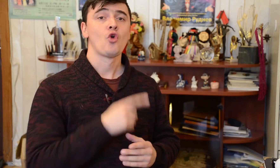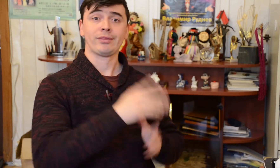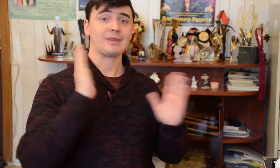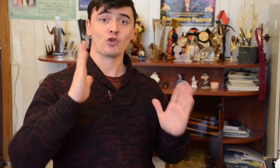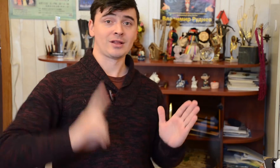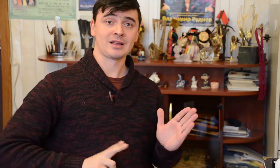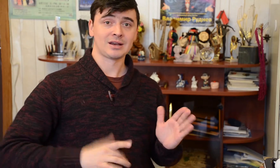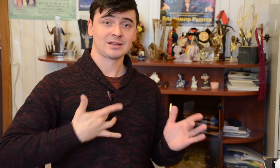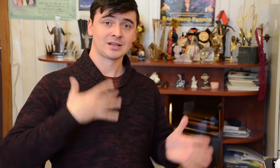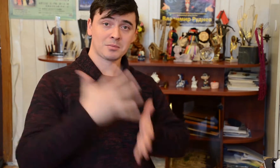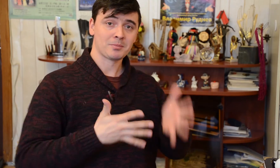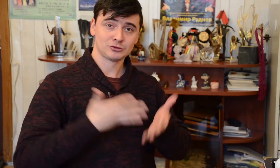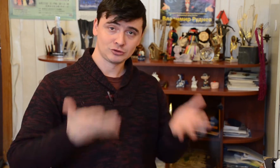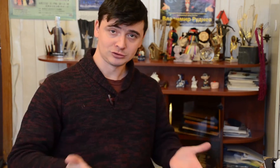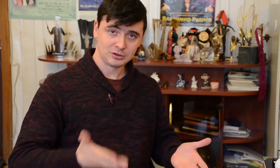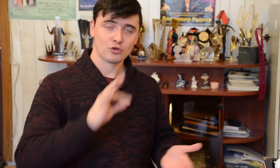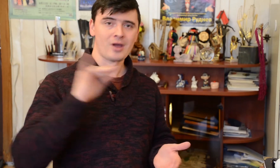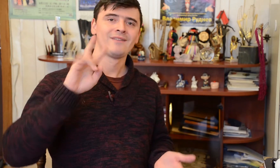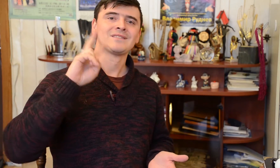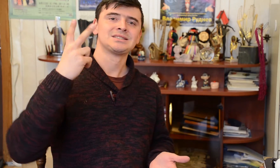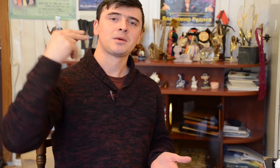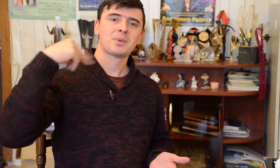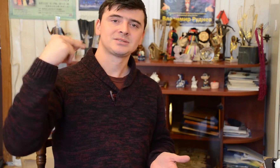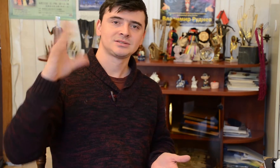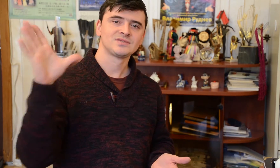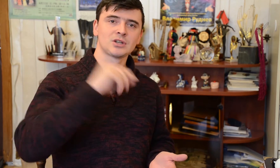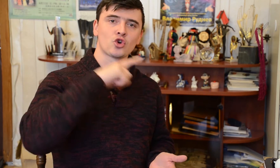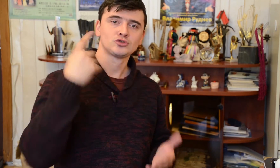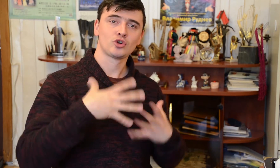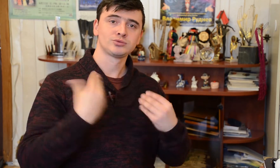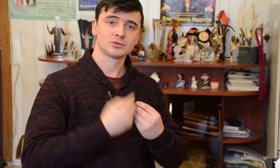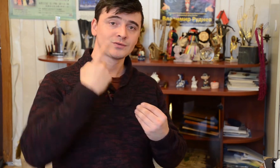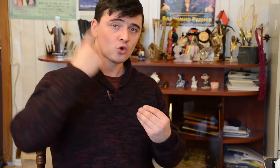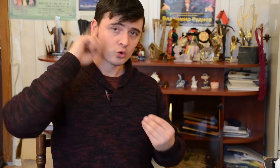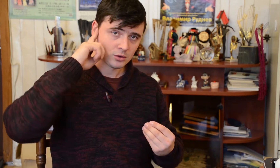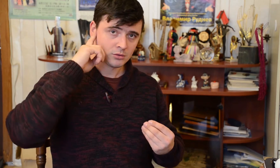Он является не только директором театра, но и также вице-президентом ВОГ,